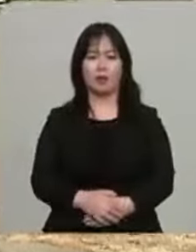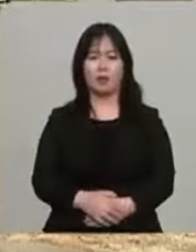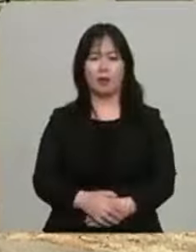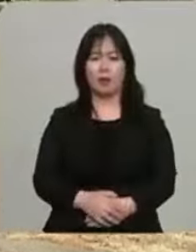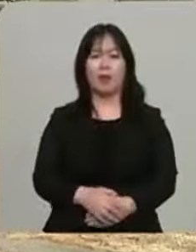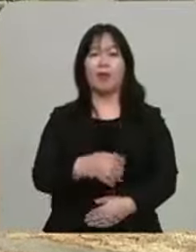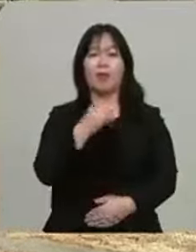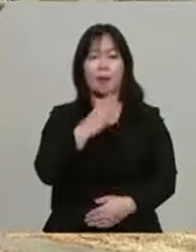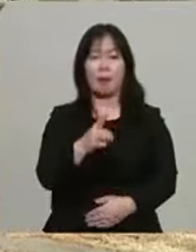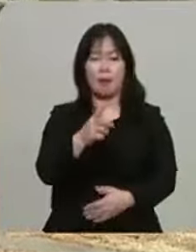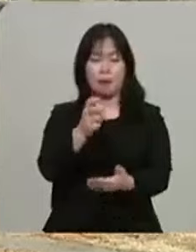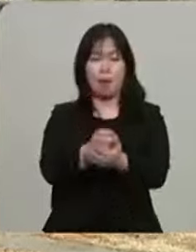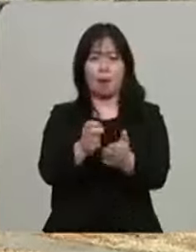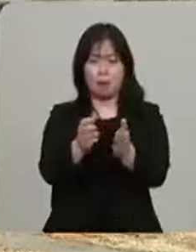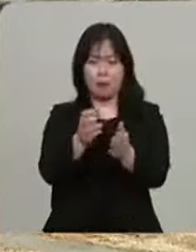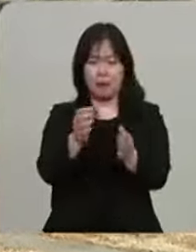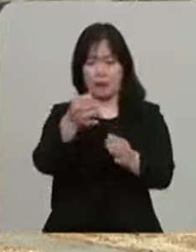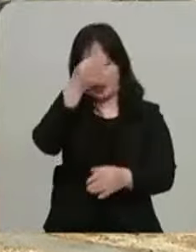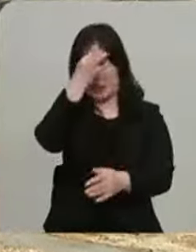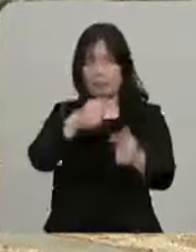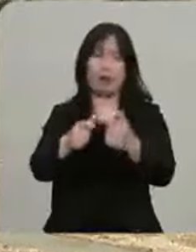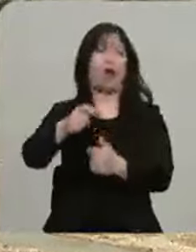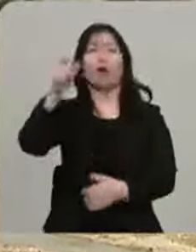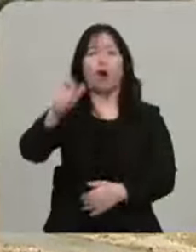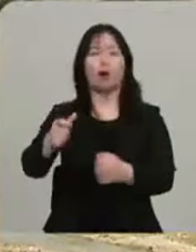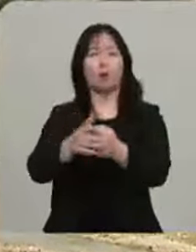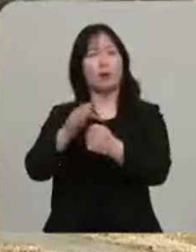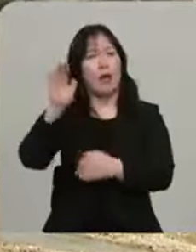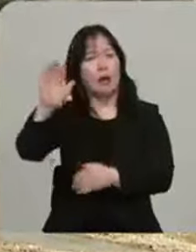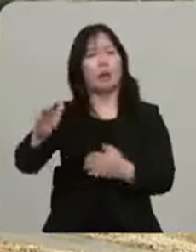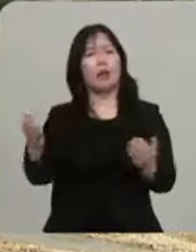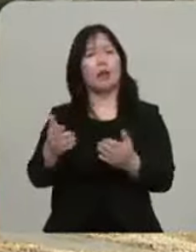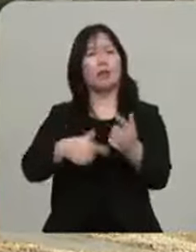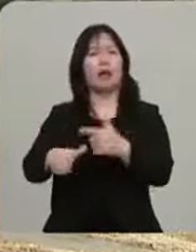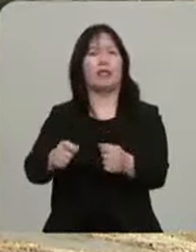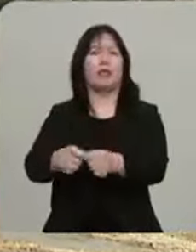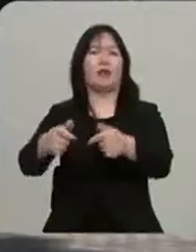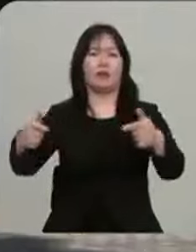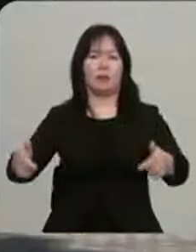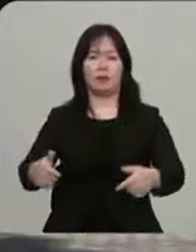다만 입법 기능이 한층 강화되면 서 앞으로 할 일이 늘었습니다.